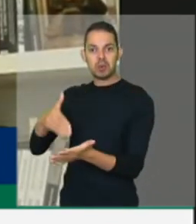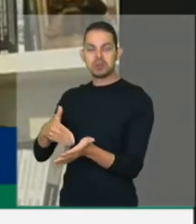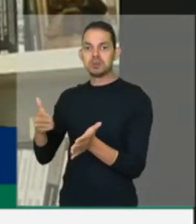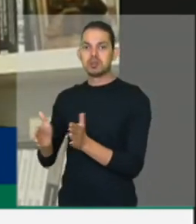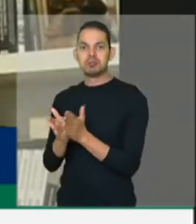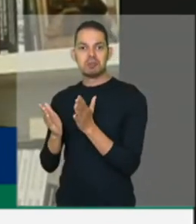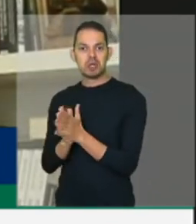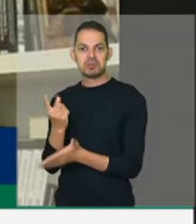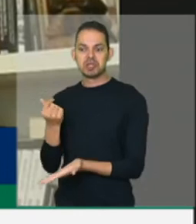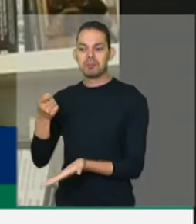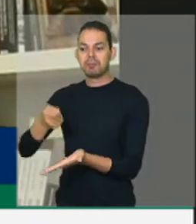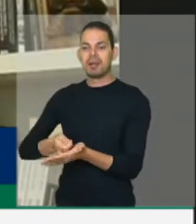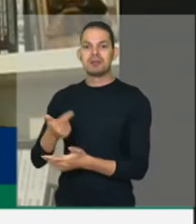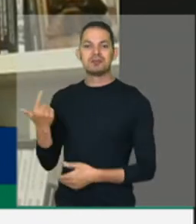E MAIS... VAI APARECER QUE ESSAS VACINAS SÃO DE BAIXA